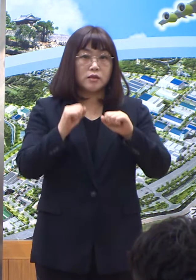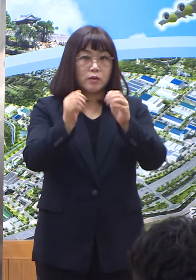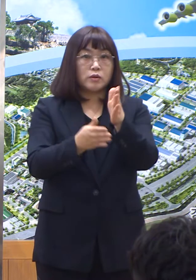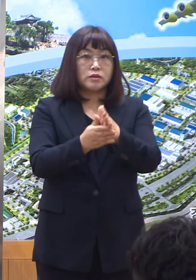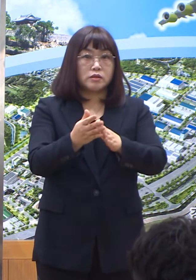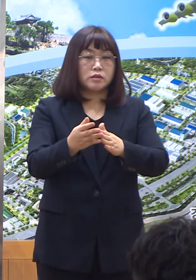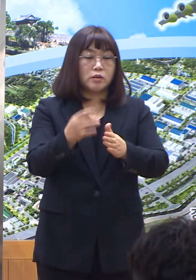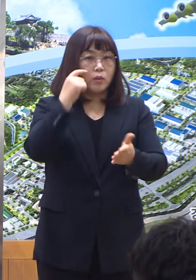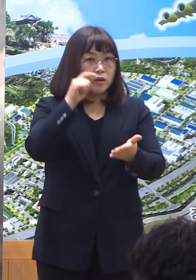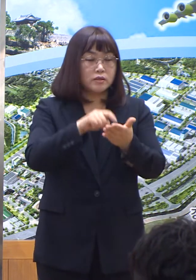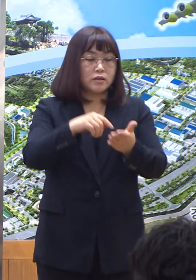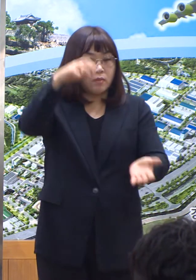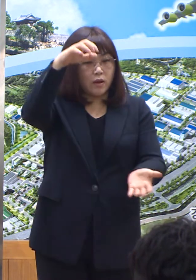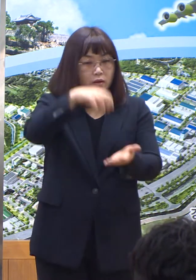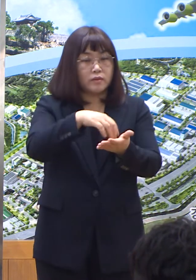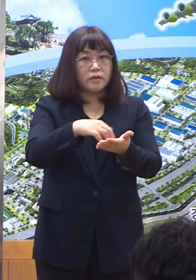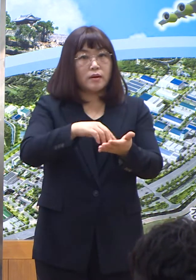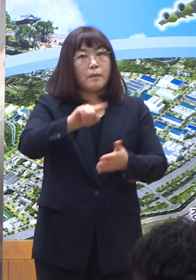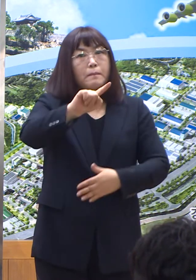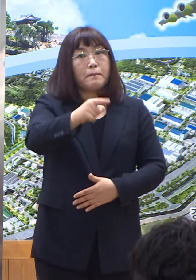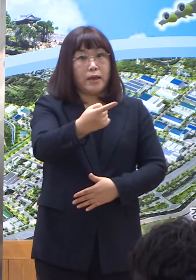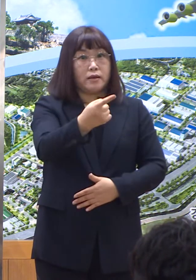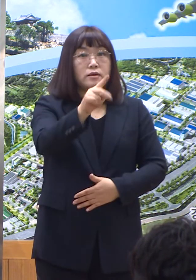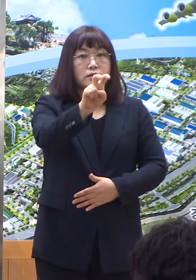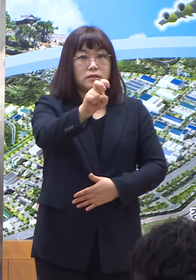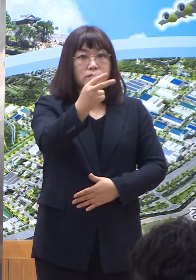현재까지 실내체육시설 관련 확진자는 모두 127명*입니다.